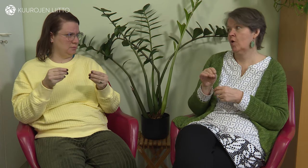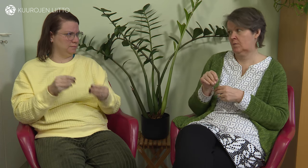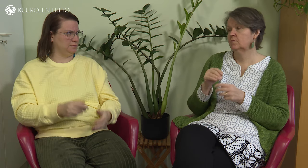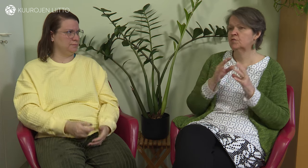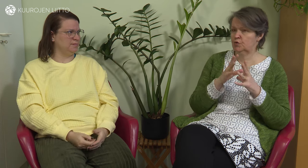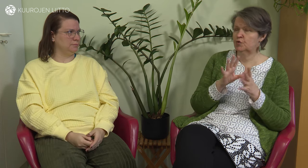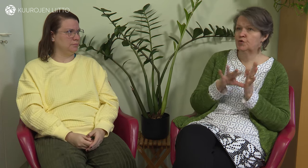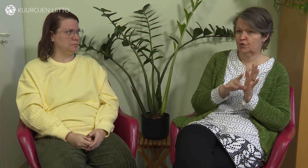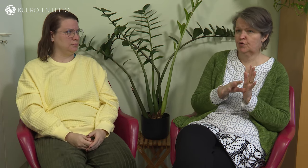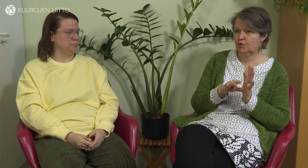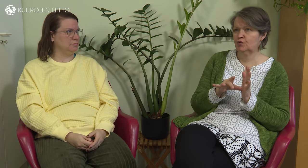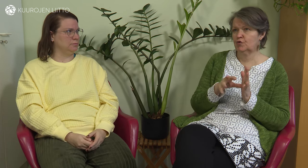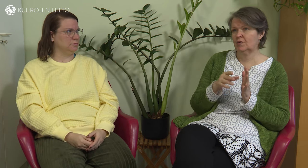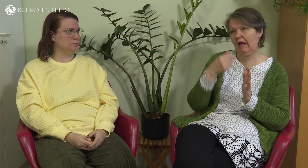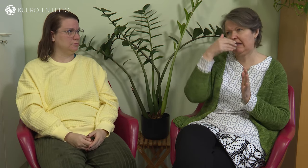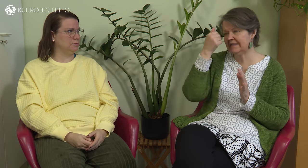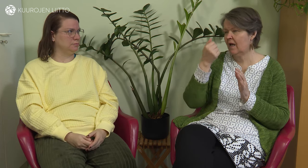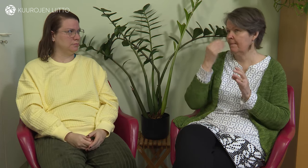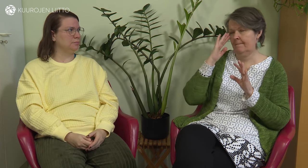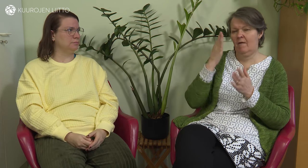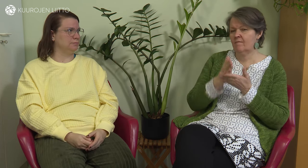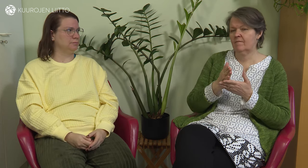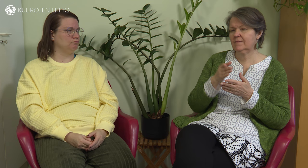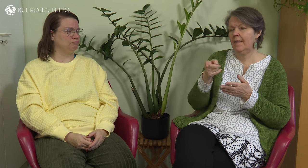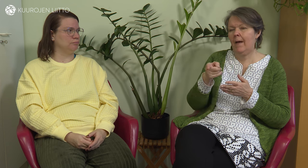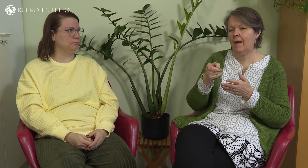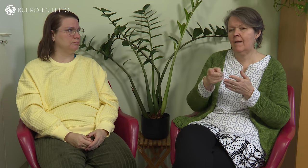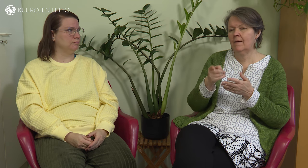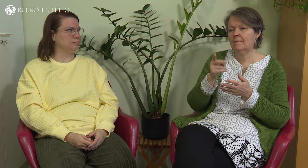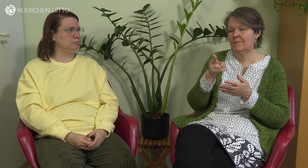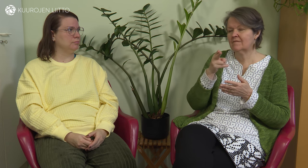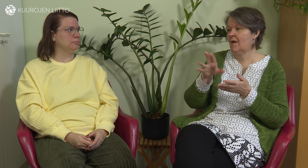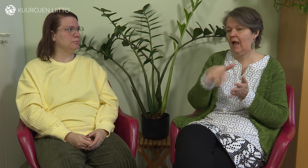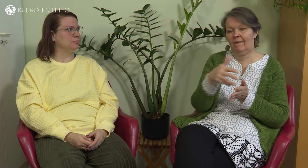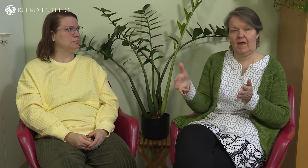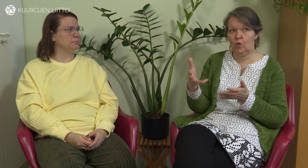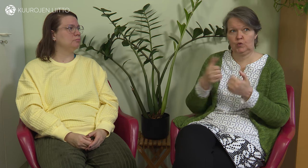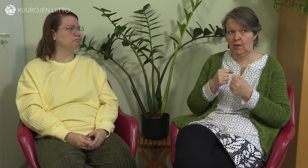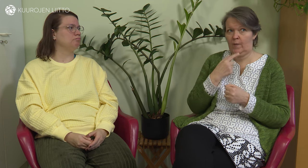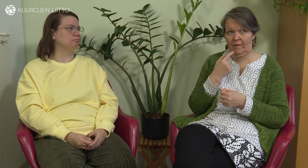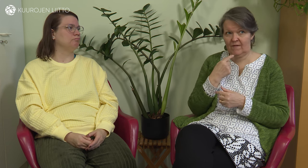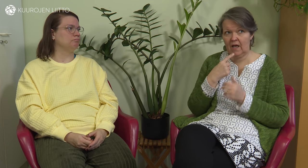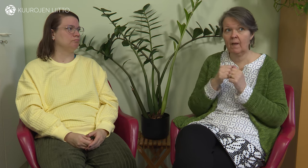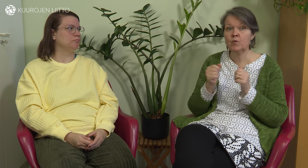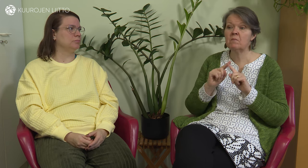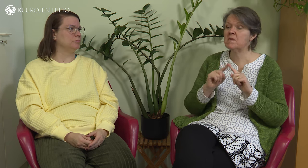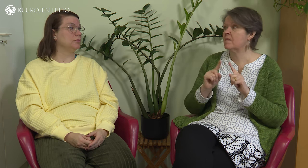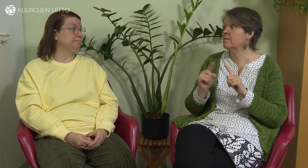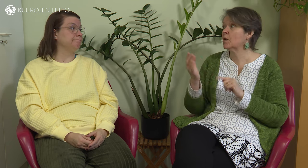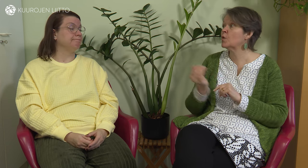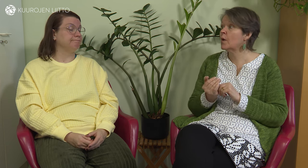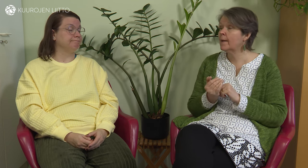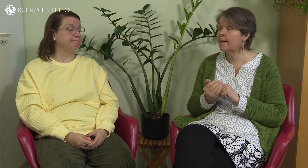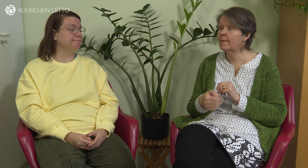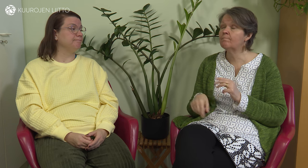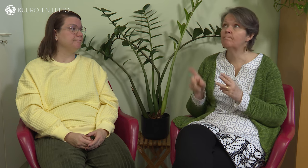Niin, en ole ihan varma. Emme ole vielä saaneet hakuaikataulua, se tulee kohtapuoliin.